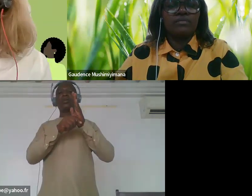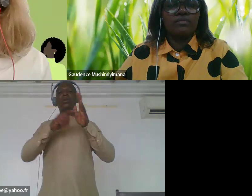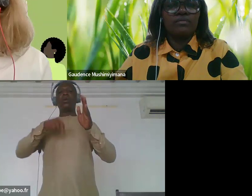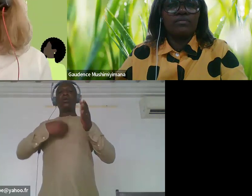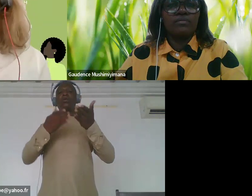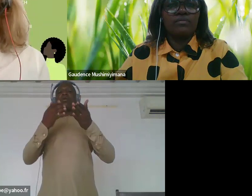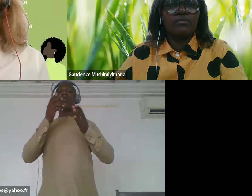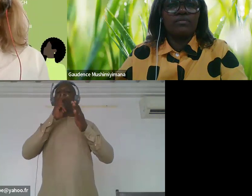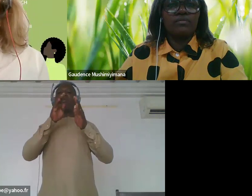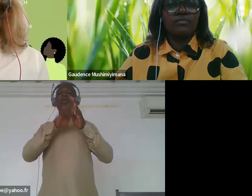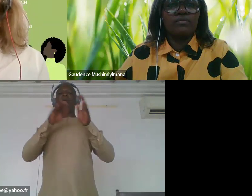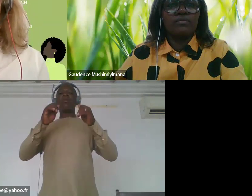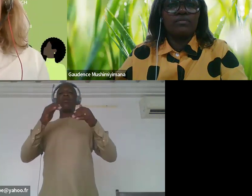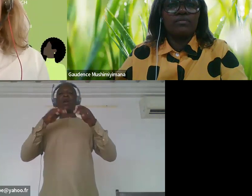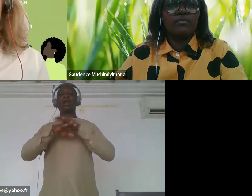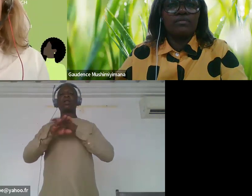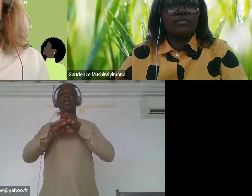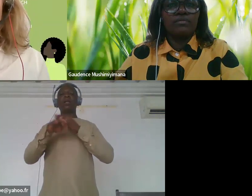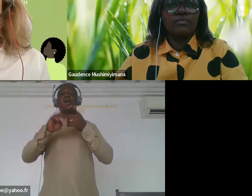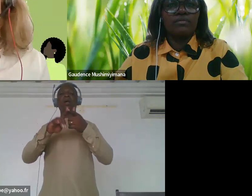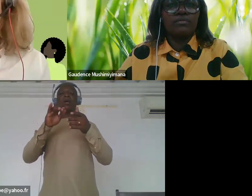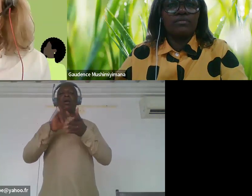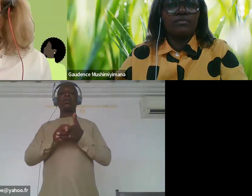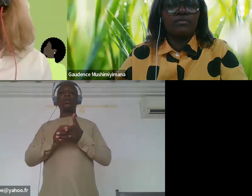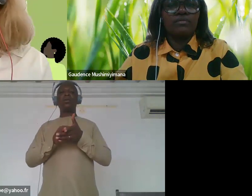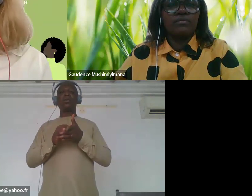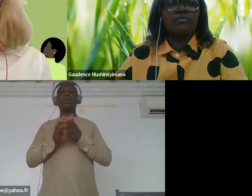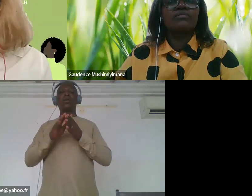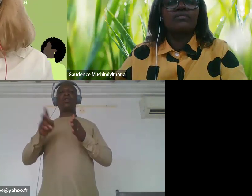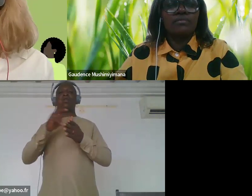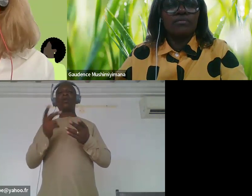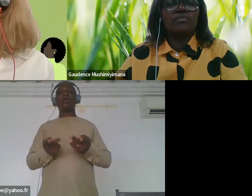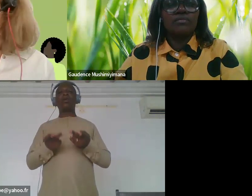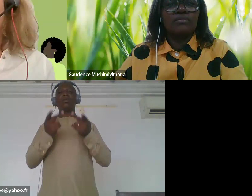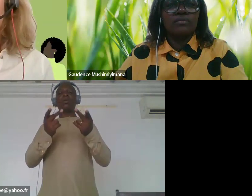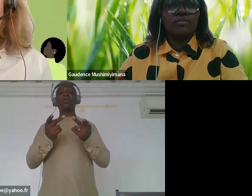pouvoir accéder à ce papier que vous avez produit untold stories les